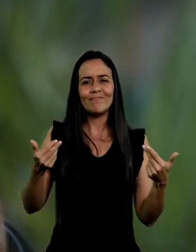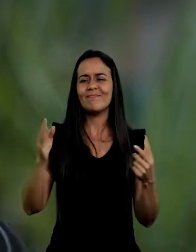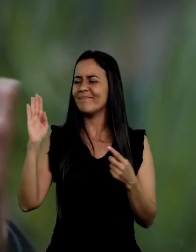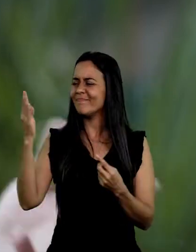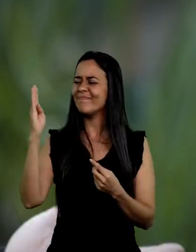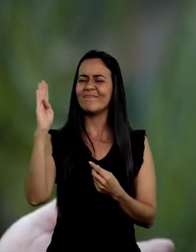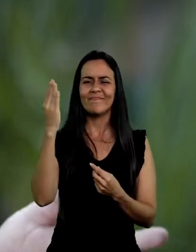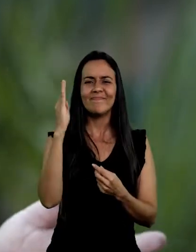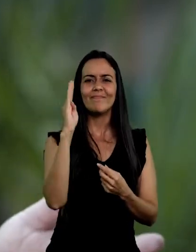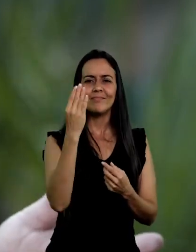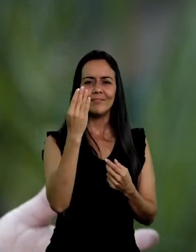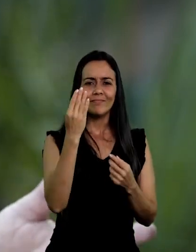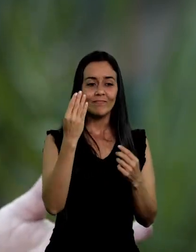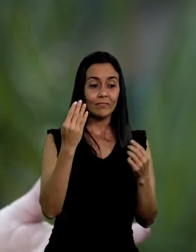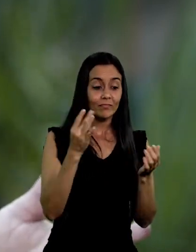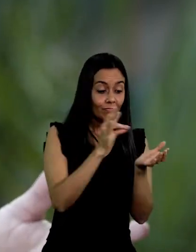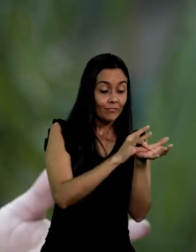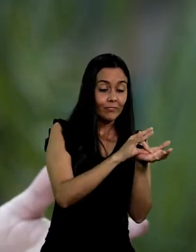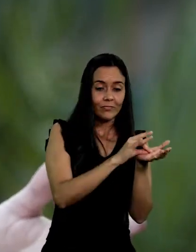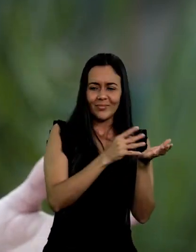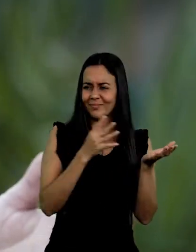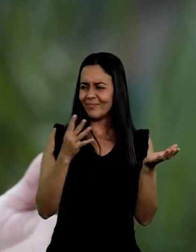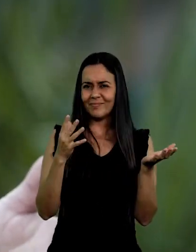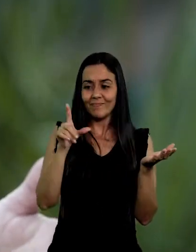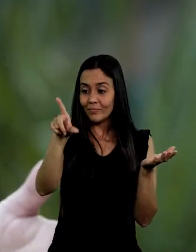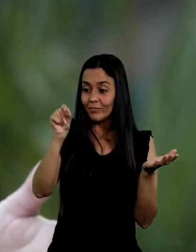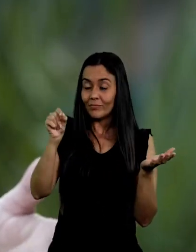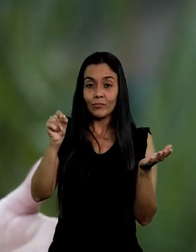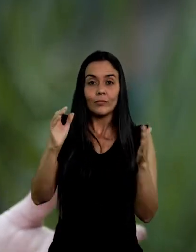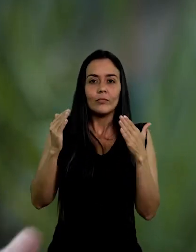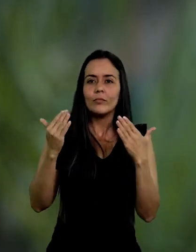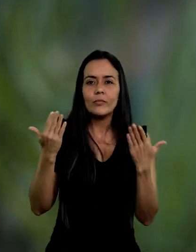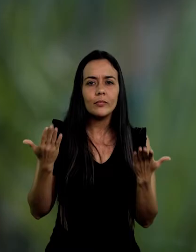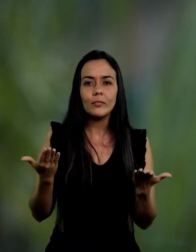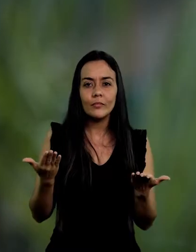fake news, que surgiram por aí que acabaram atrapalhando muito.